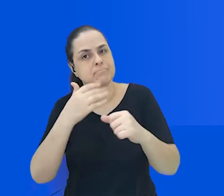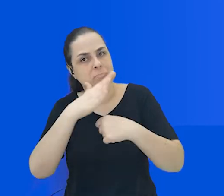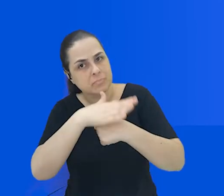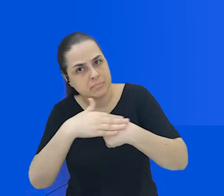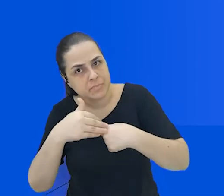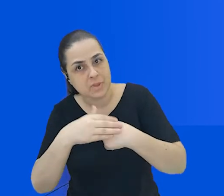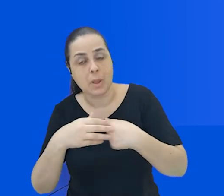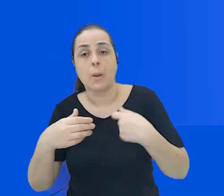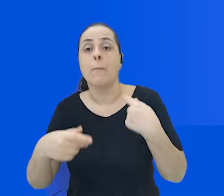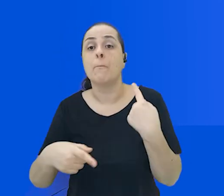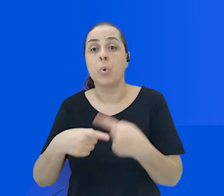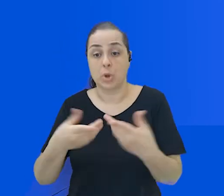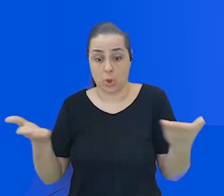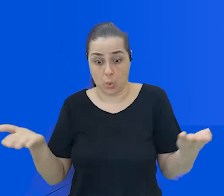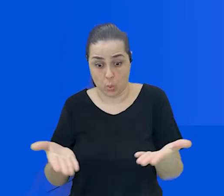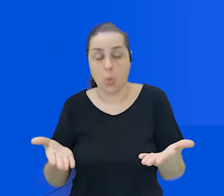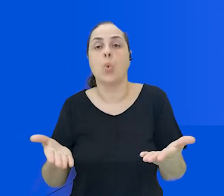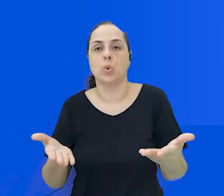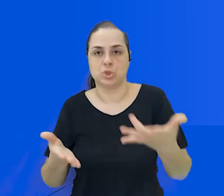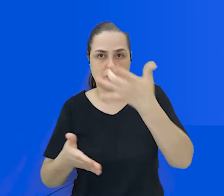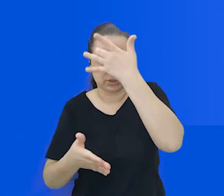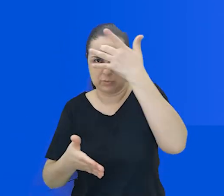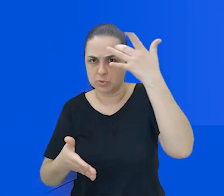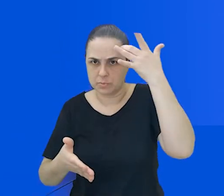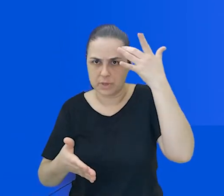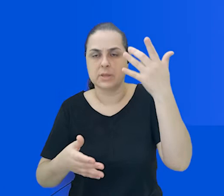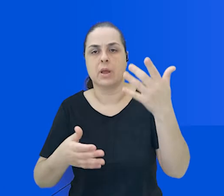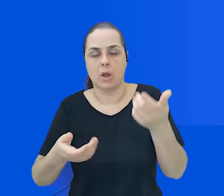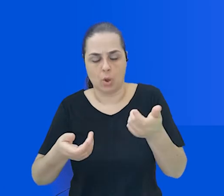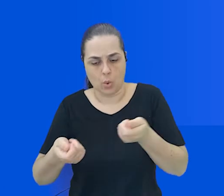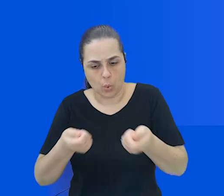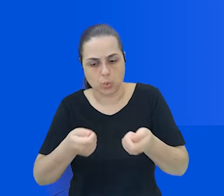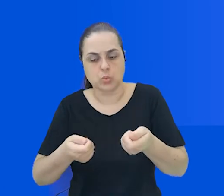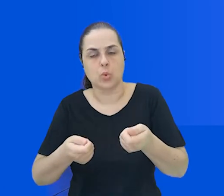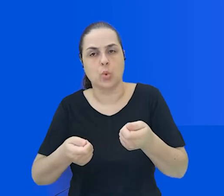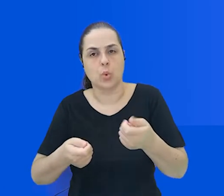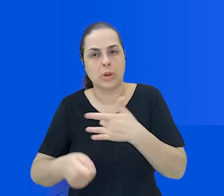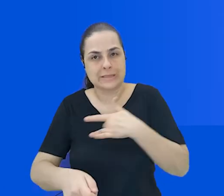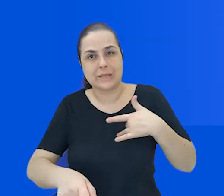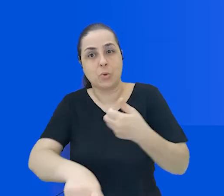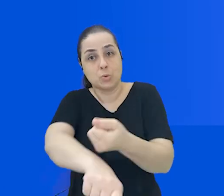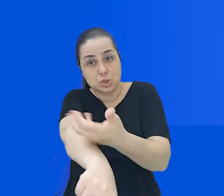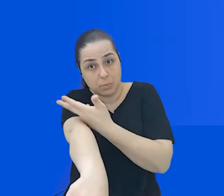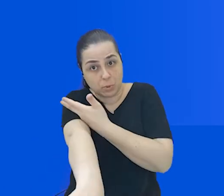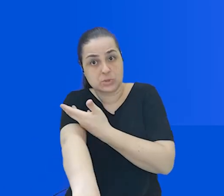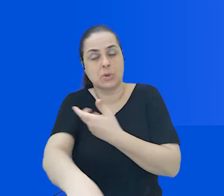Então é que são os tabus. Quanto mais a gente dialoga, mais recurso a gente tem pra não julgar